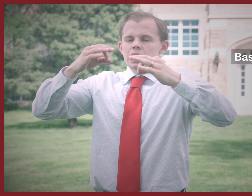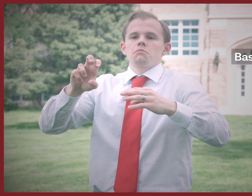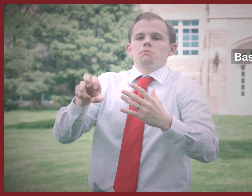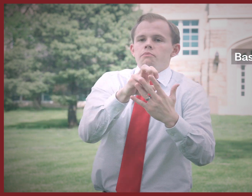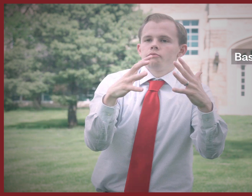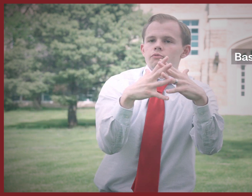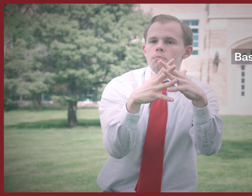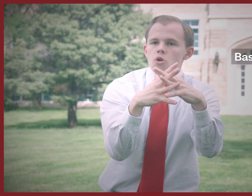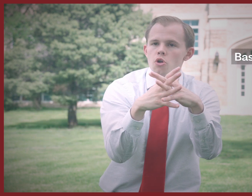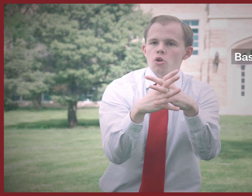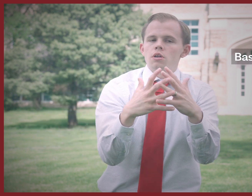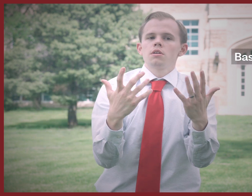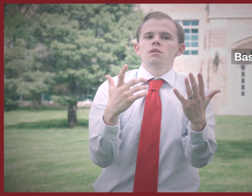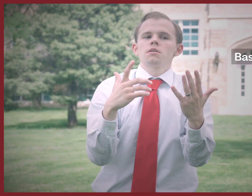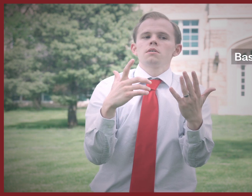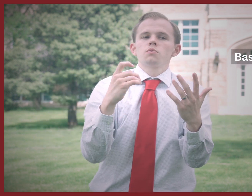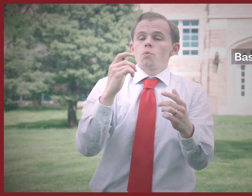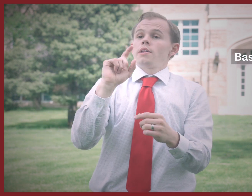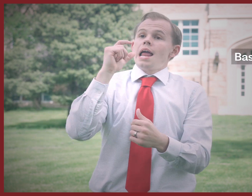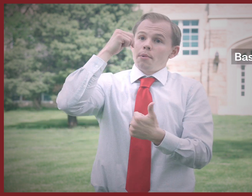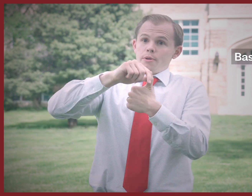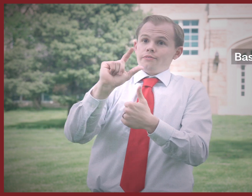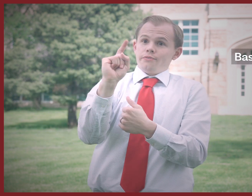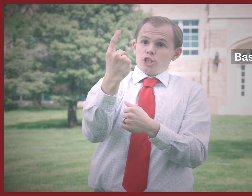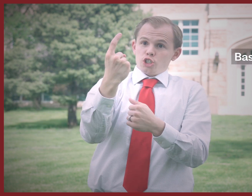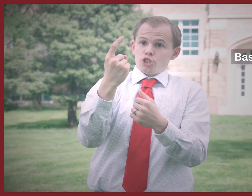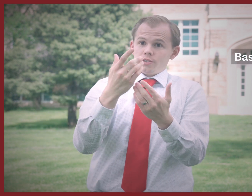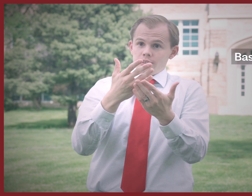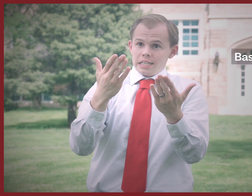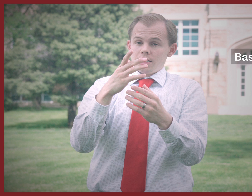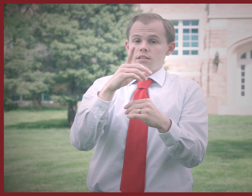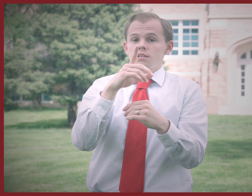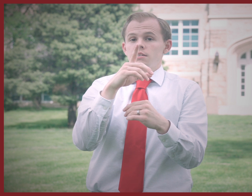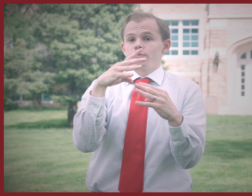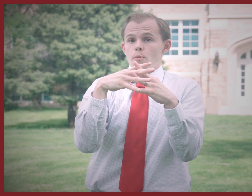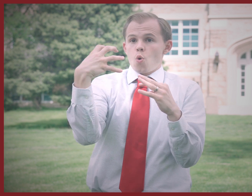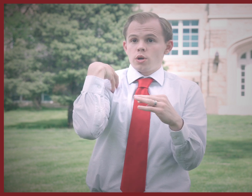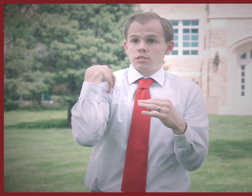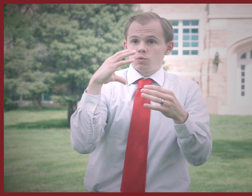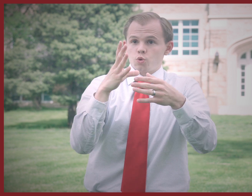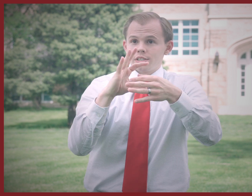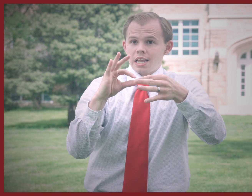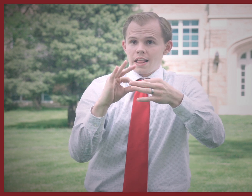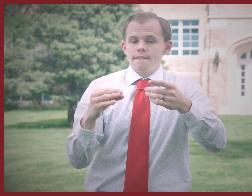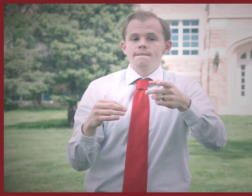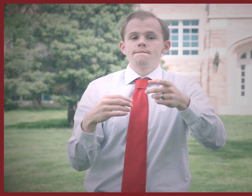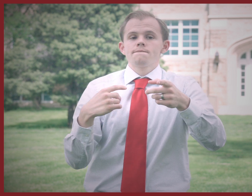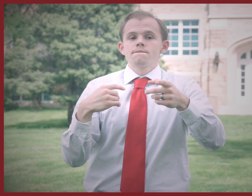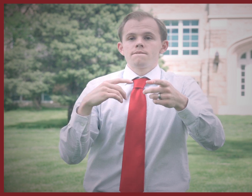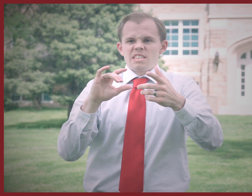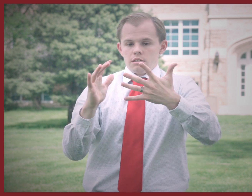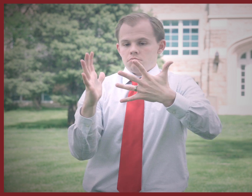Decidí centrarme en el fútbol. Entonces, recuerdo lo primero que dijo el entrenador de fútbol.